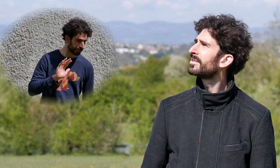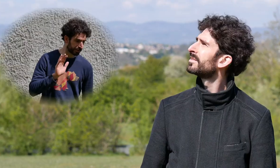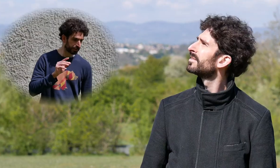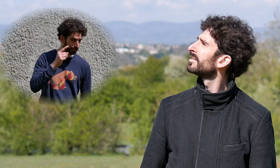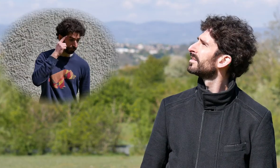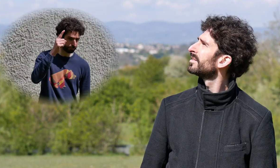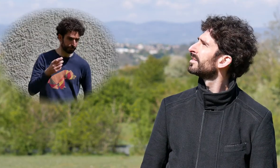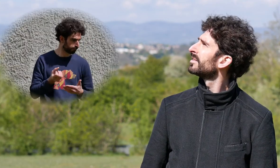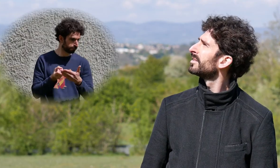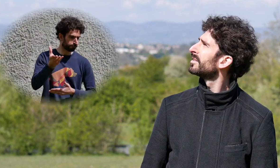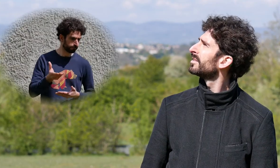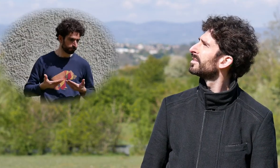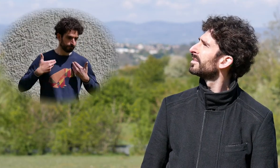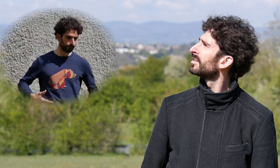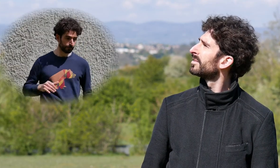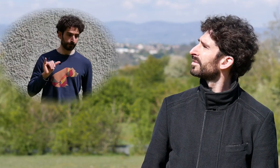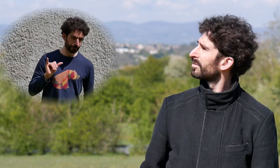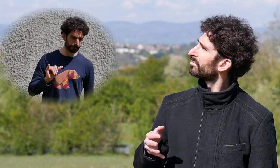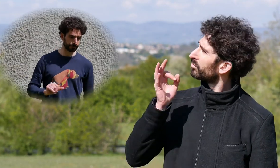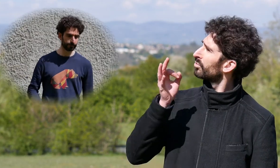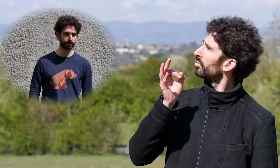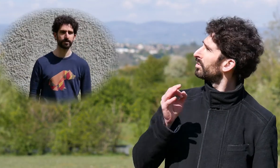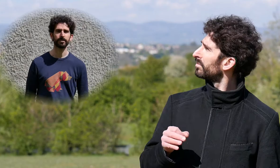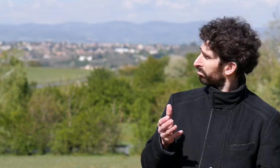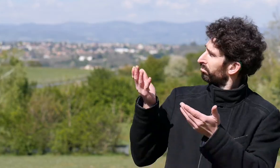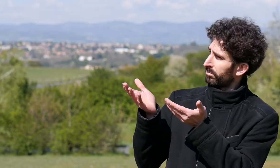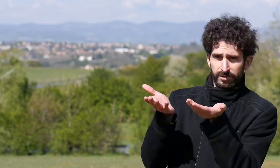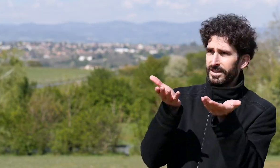* Pssst, pense à informer qui je suis. * Oui, vas-y.